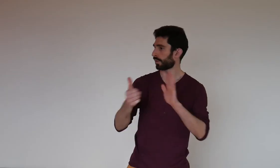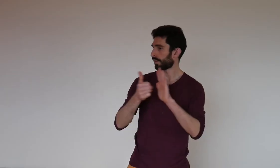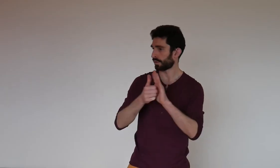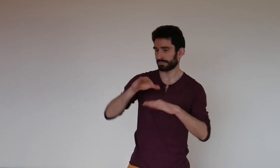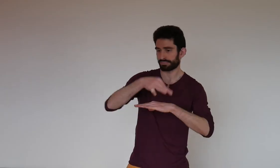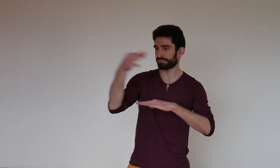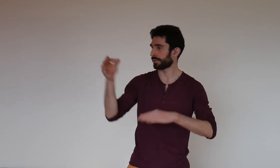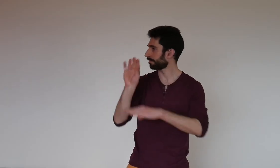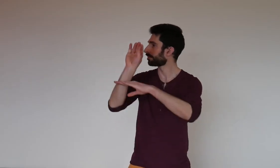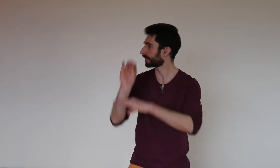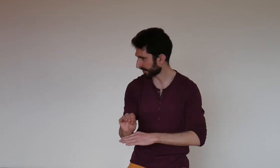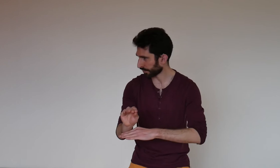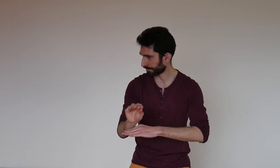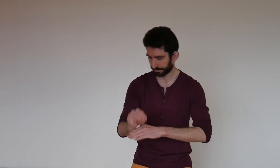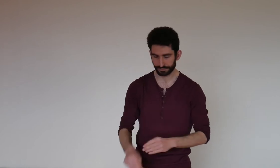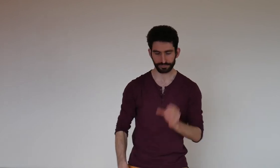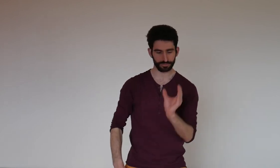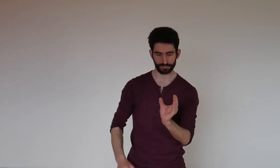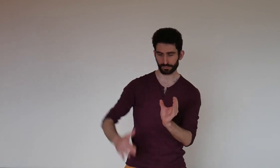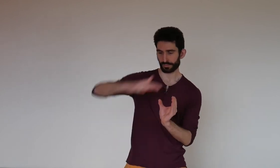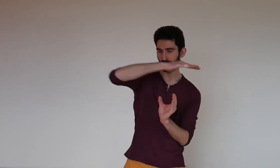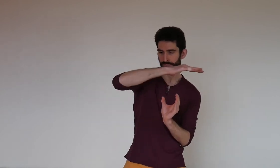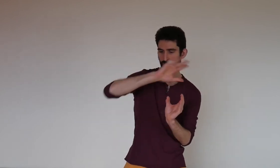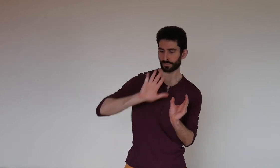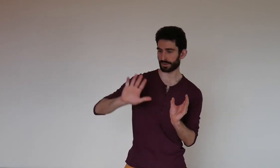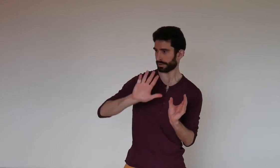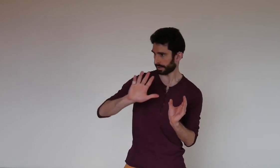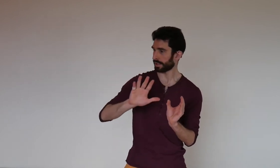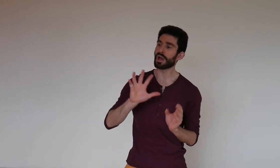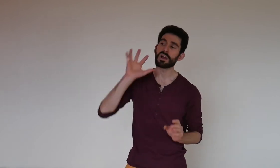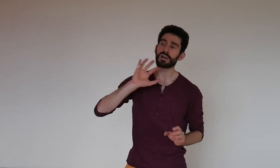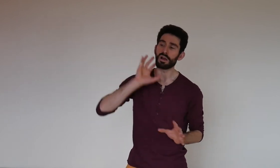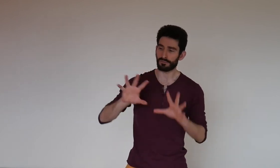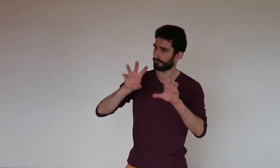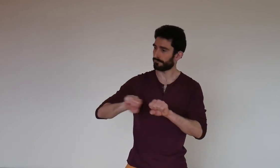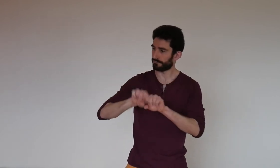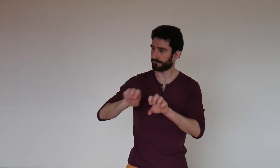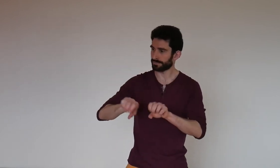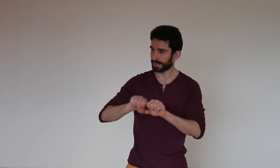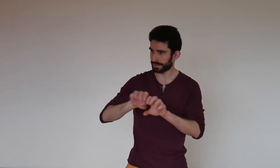Son rôle est de protéger le poil. Sous la peau, se trouve la glande sébacée qui produit